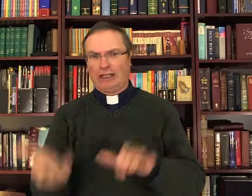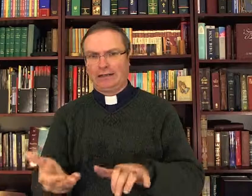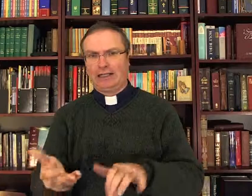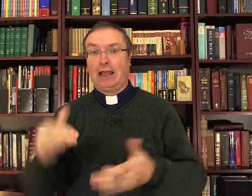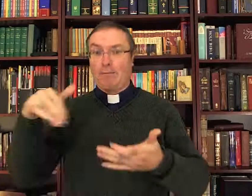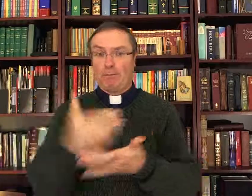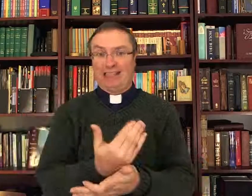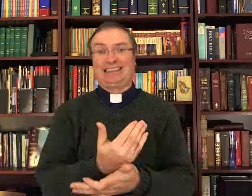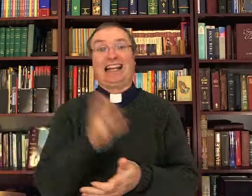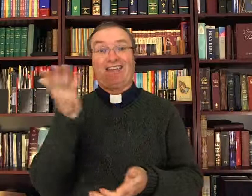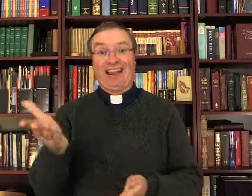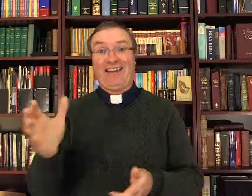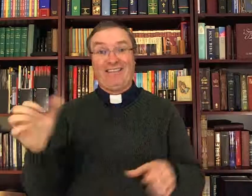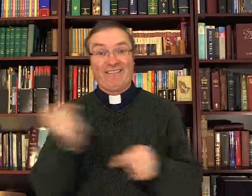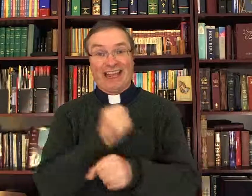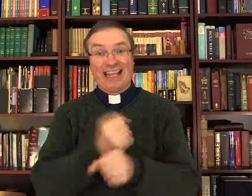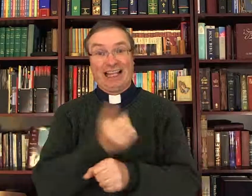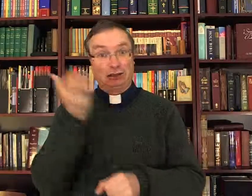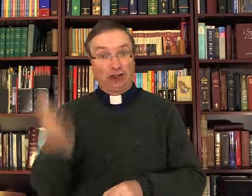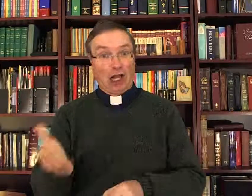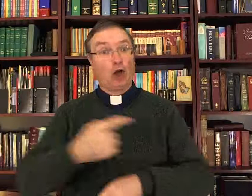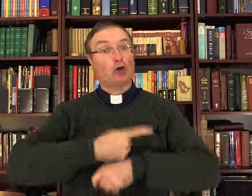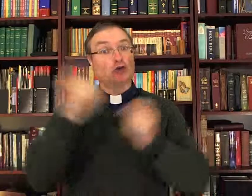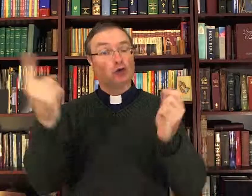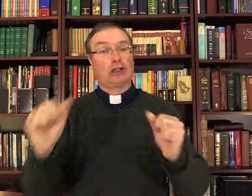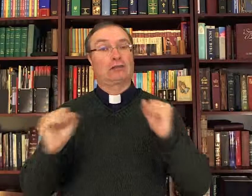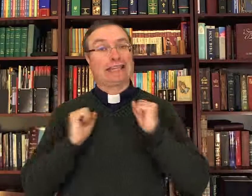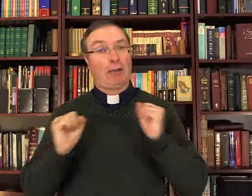parce qu'il avait fait cela le jour du sabbat.